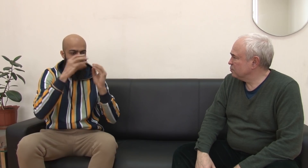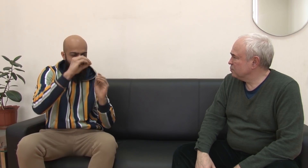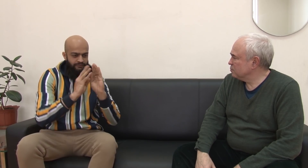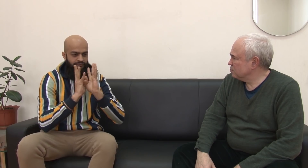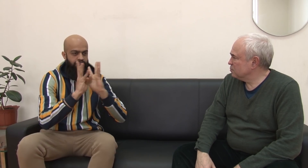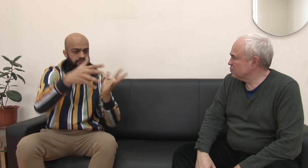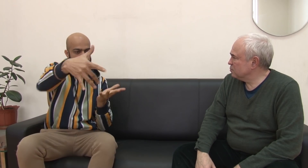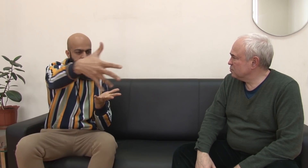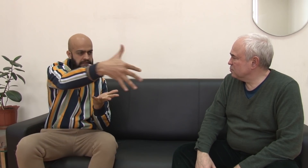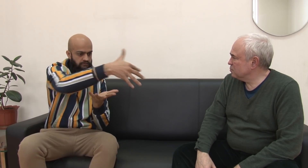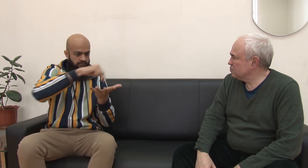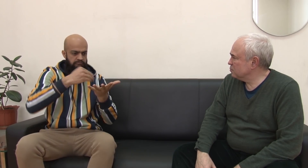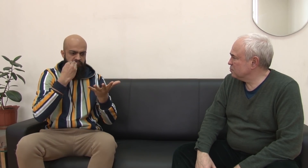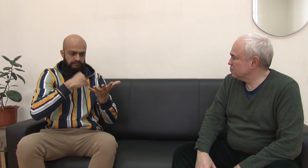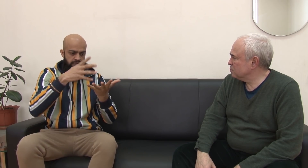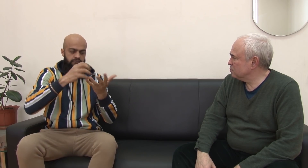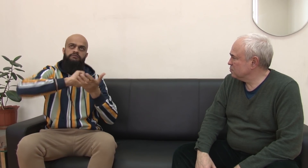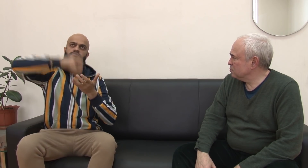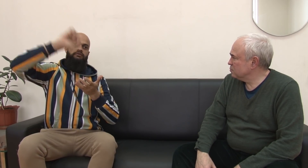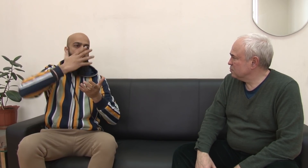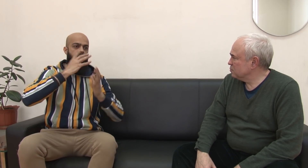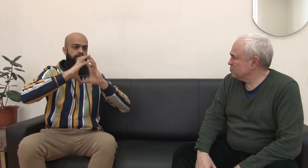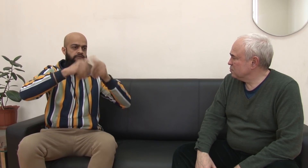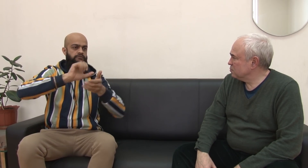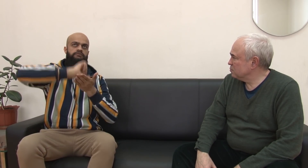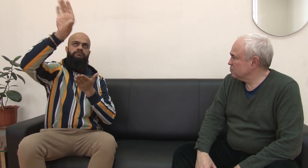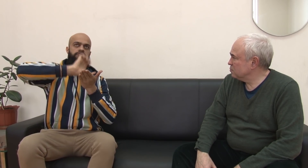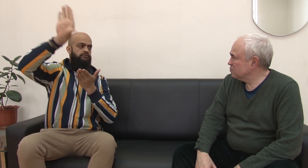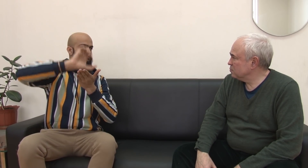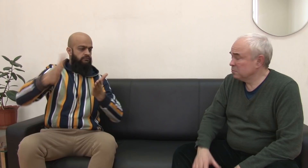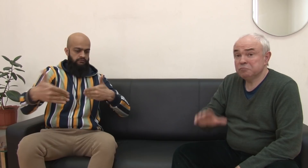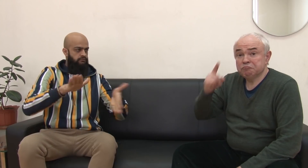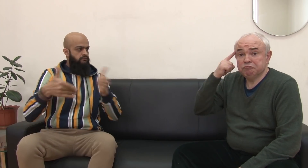Лучшее идет на экспорт в разные страны мира.